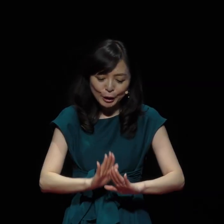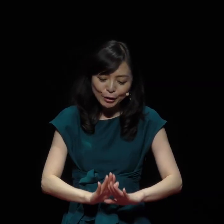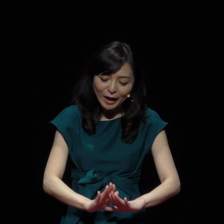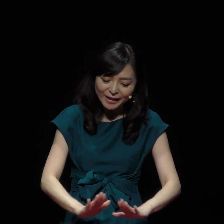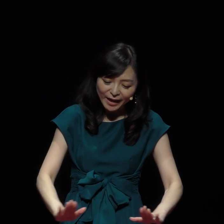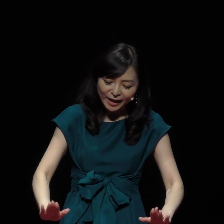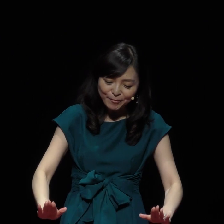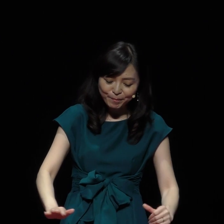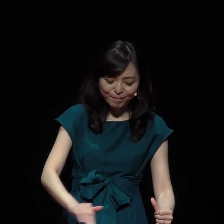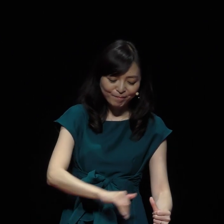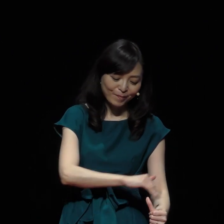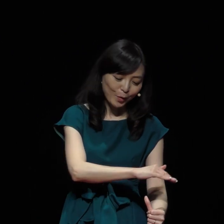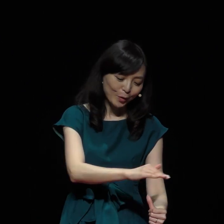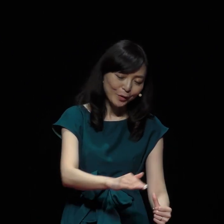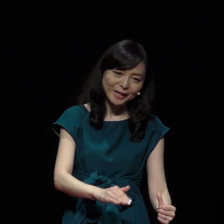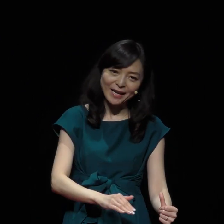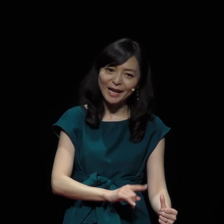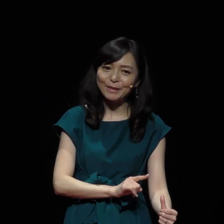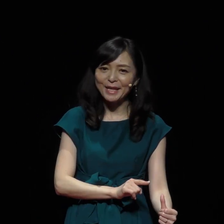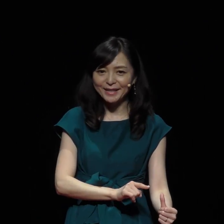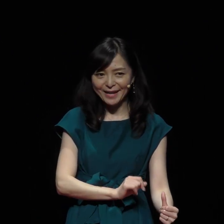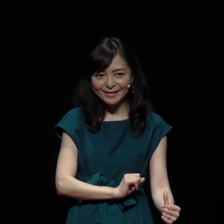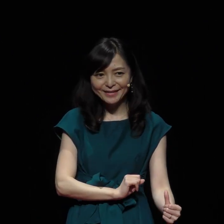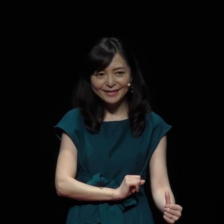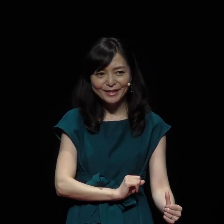en la que me hundía en el fondo de un frío lago.